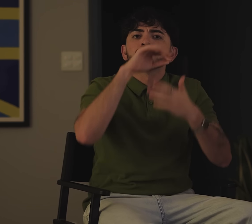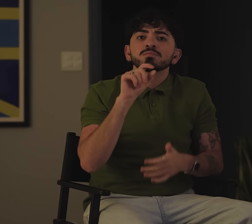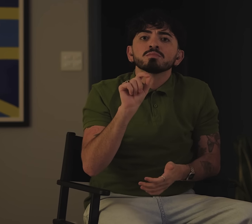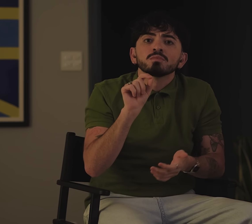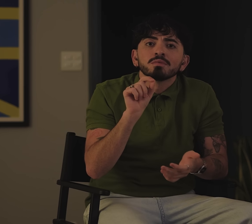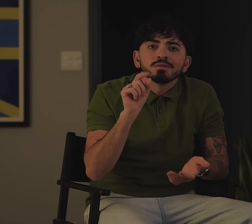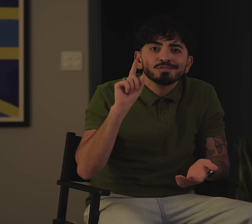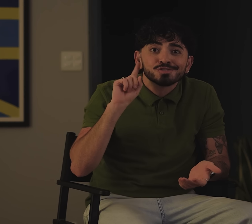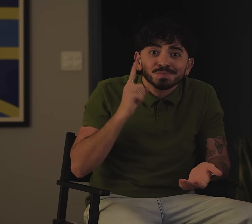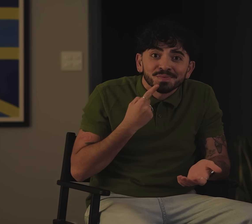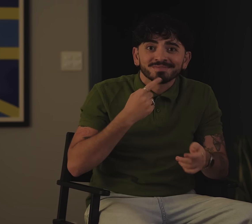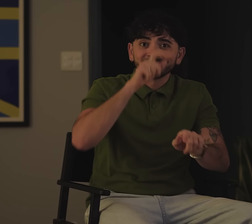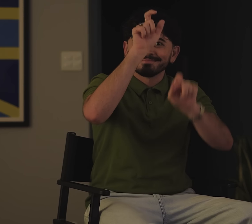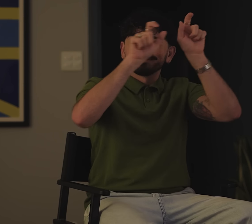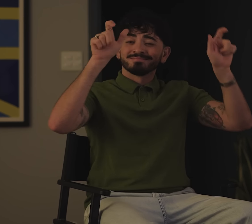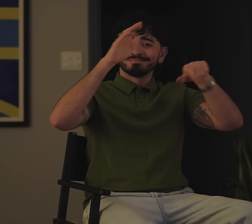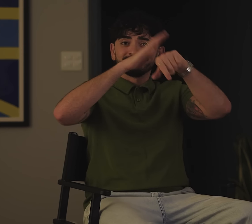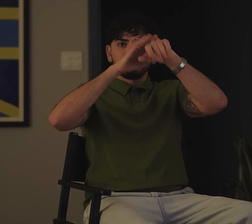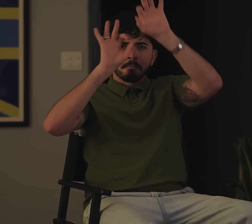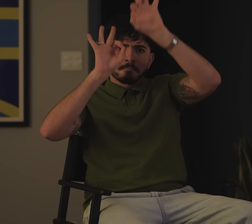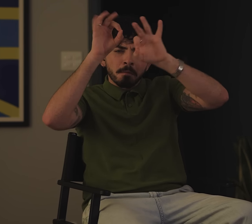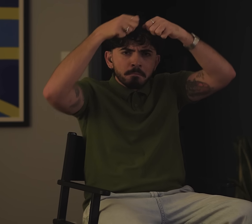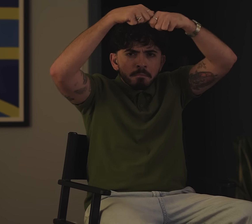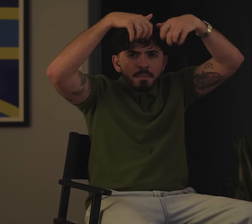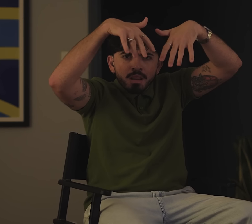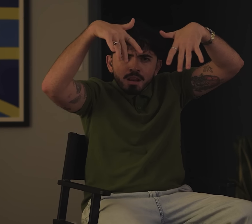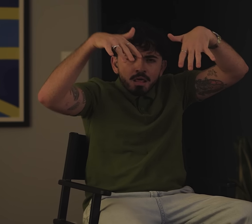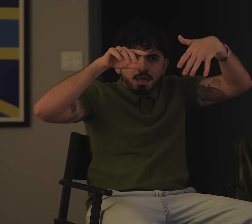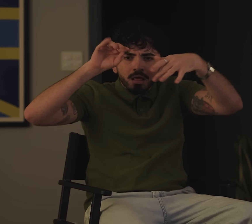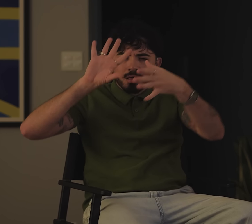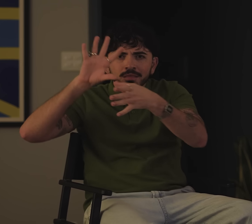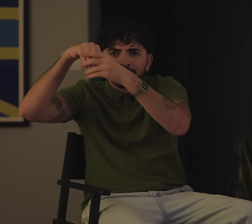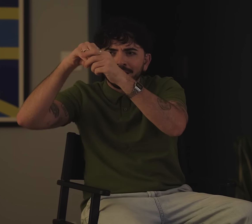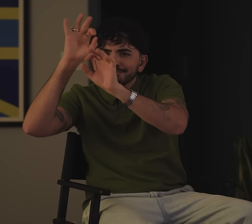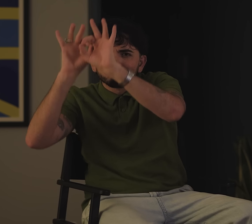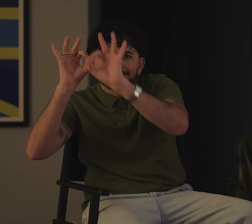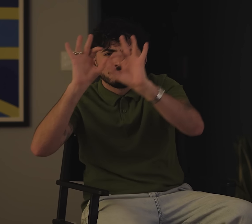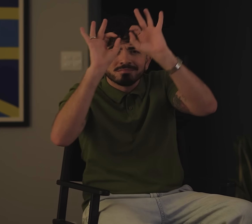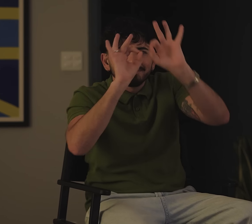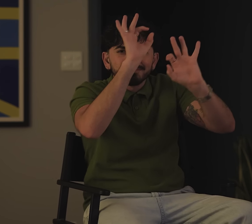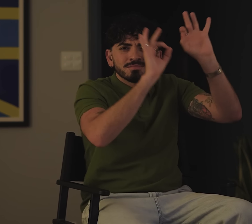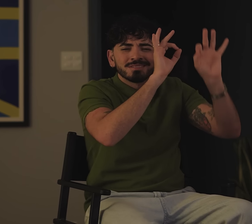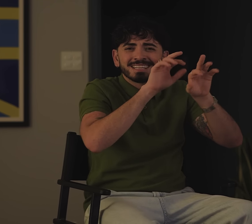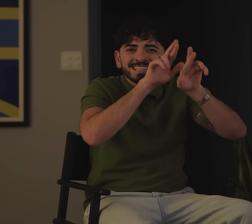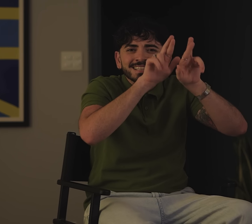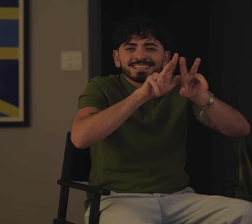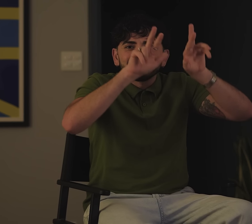e é liderado por pessoas surdas, que trabalham com suas equipes, organização e desenvolvimento.